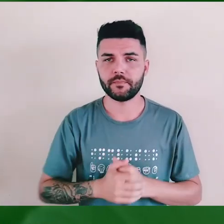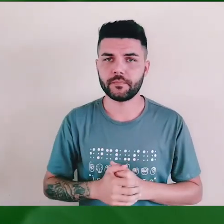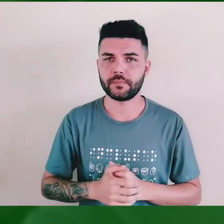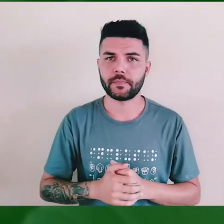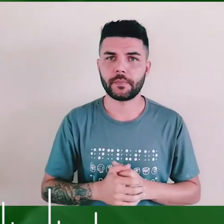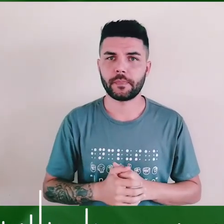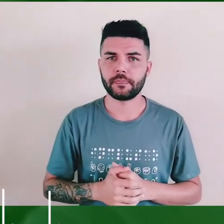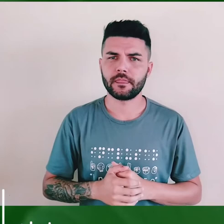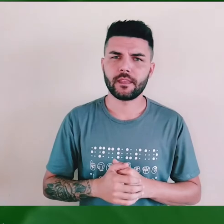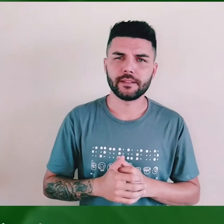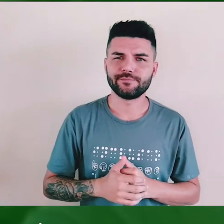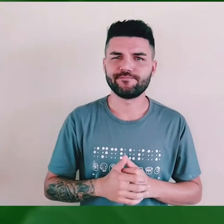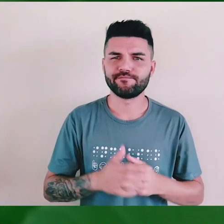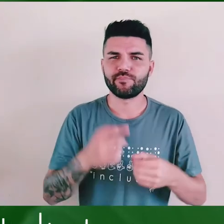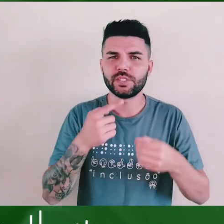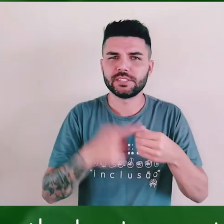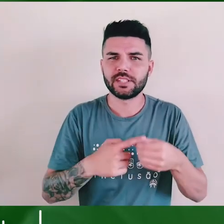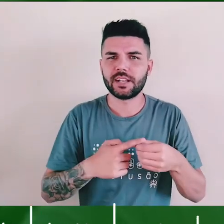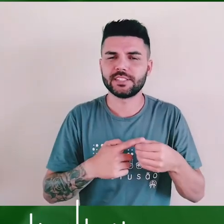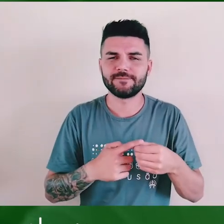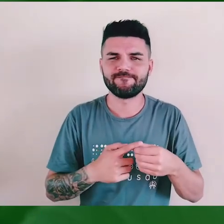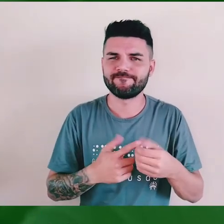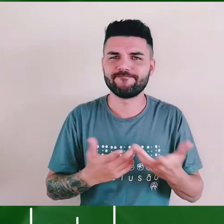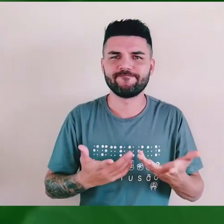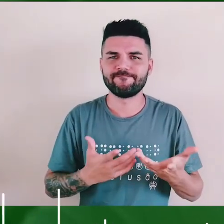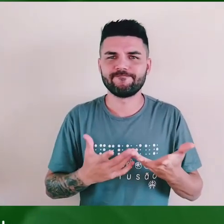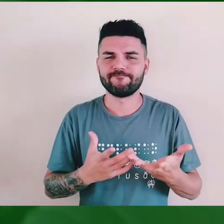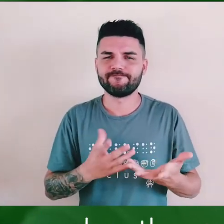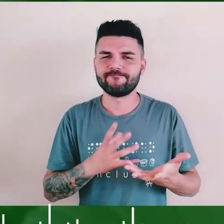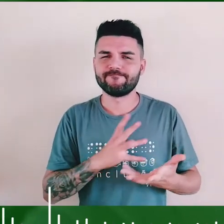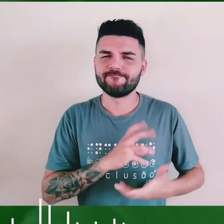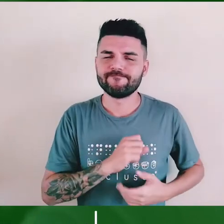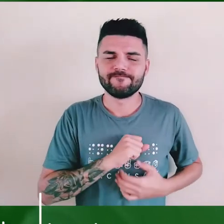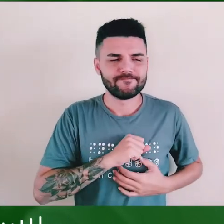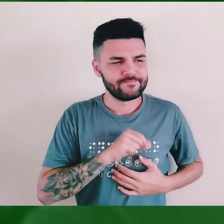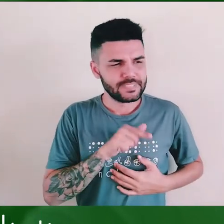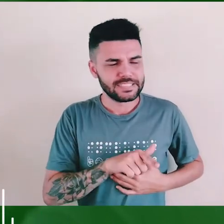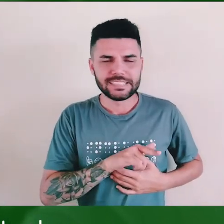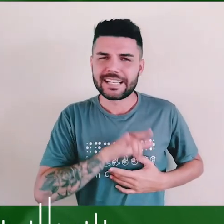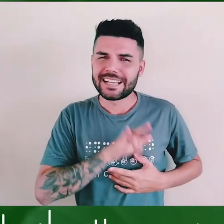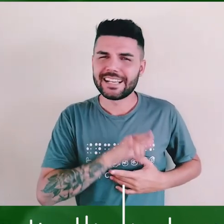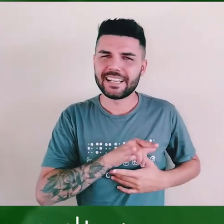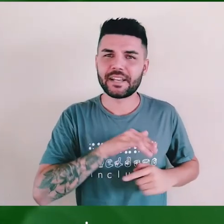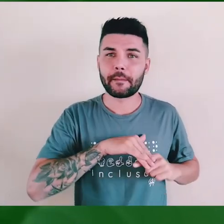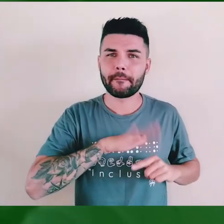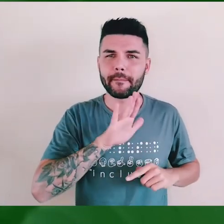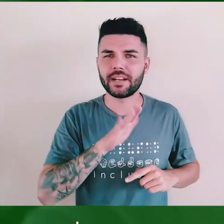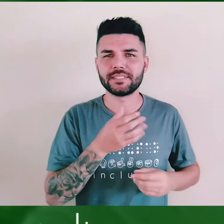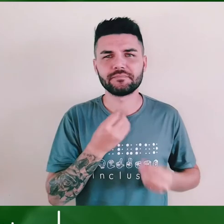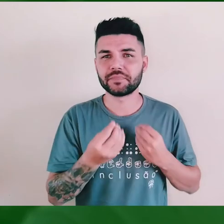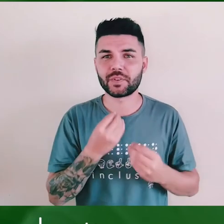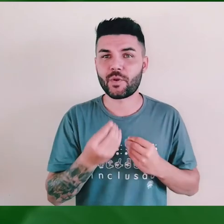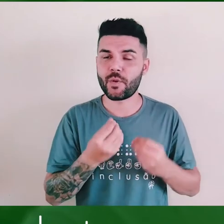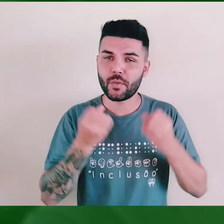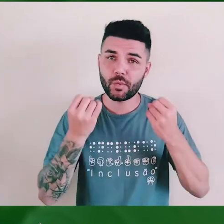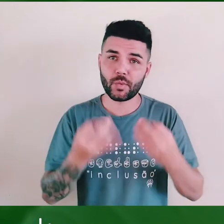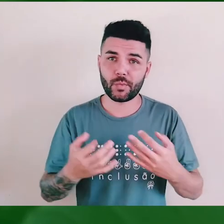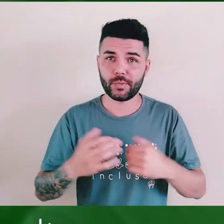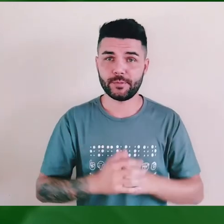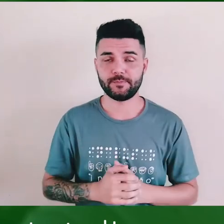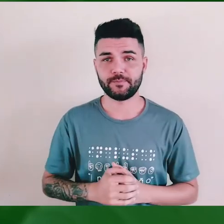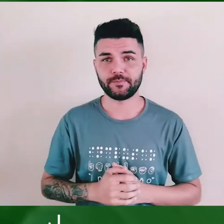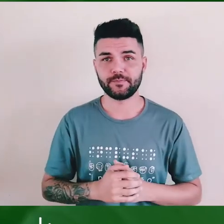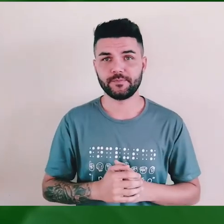mais? Alguma tem um lugarzinho maior no seu coração? Pedro: Elas tem as peculiaridades,